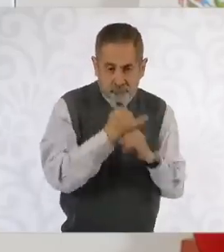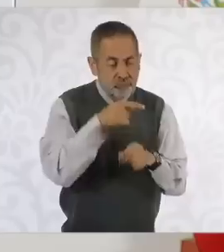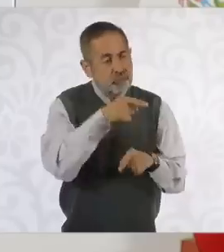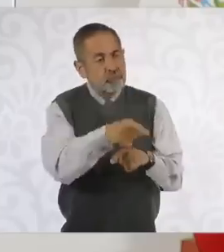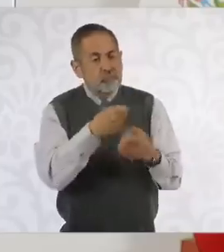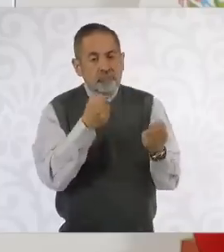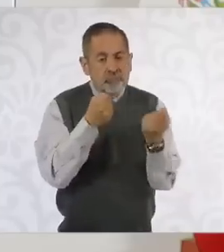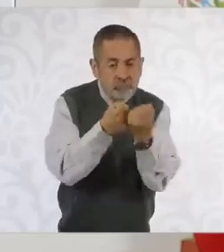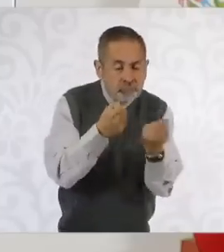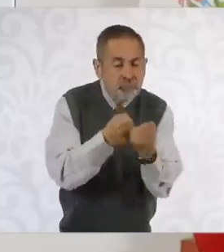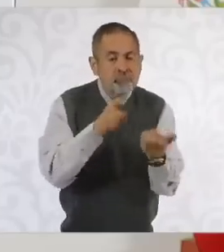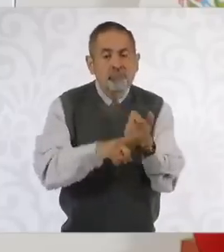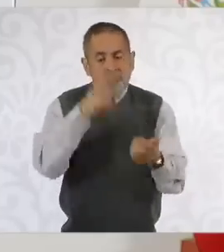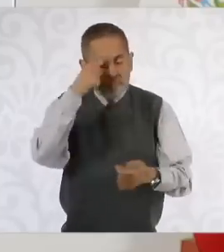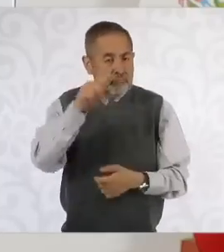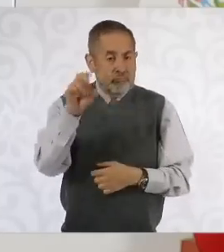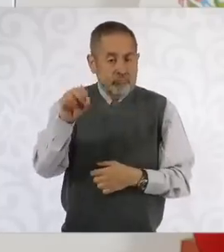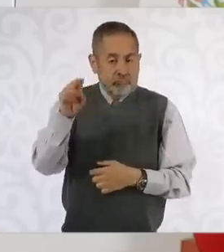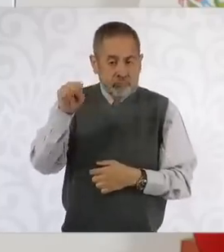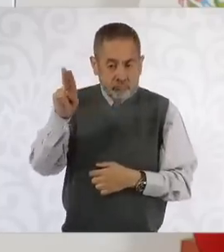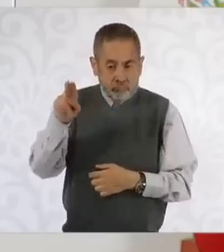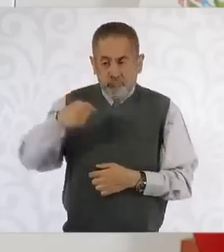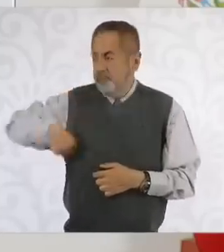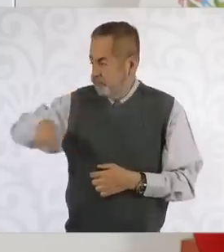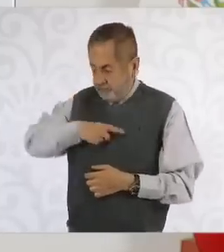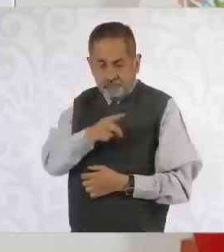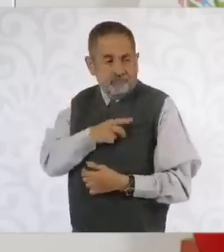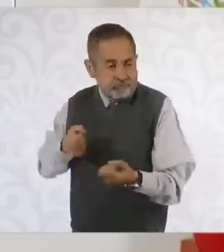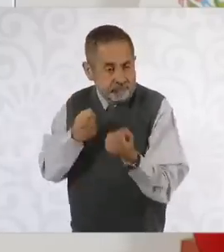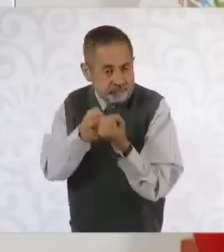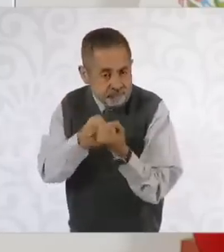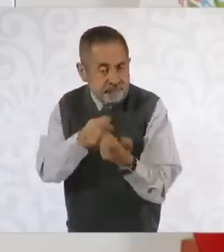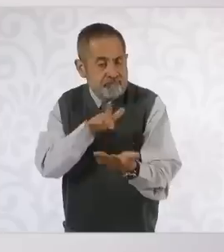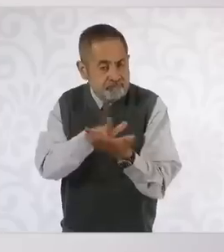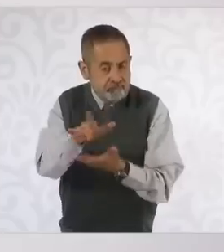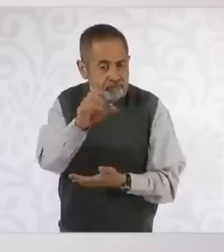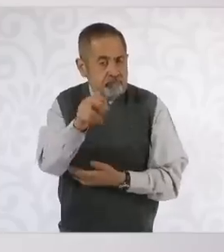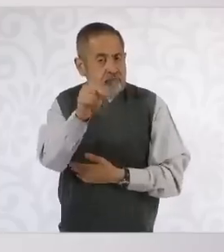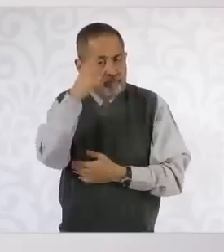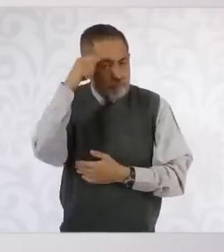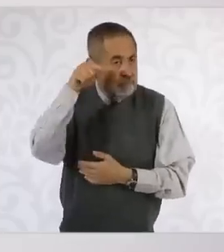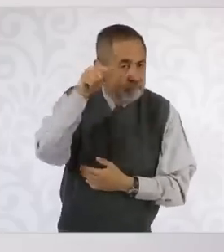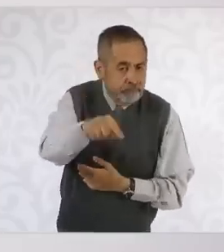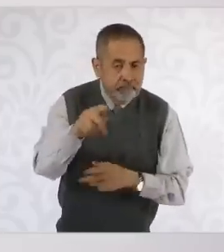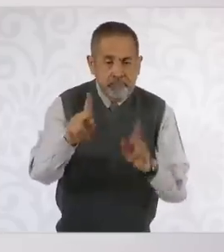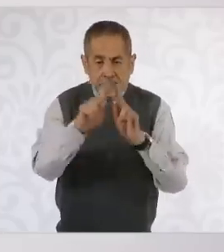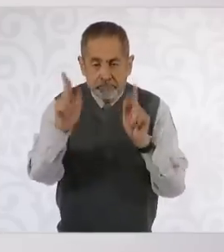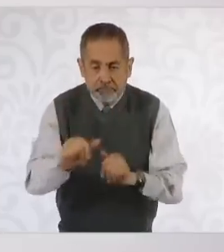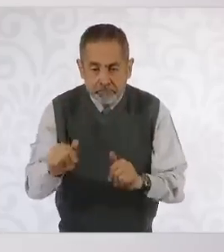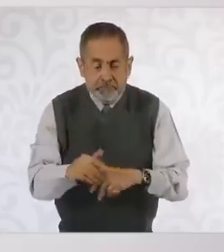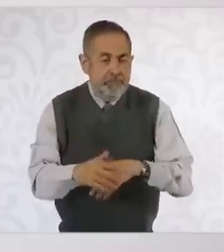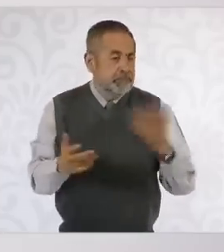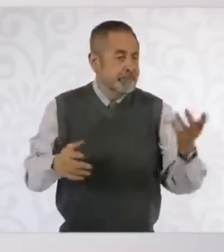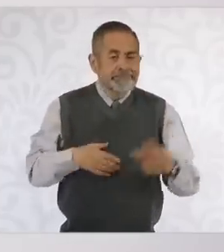Naciones Unidas y su papel en la construcción para la paz e entonces queda muy poco tiempo y